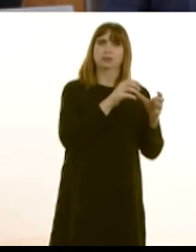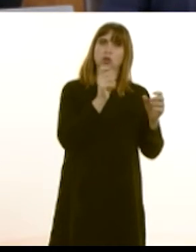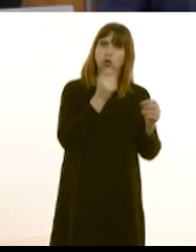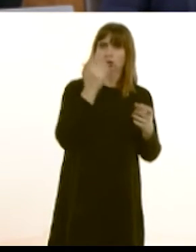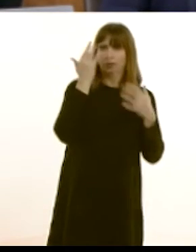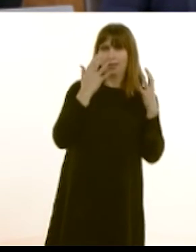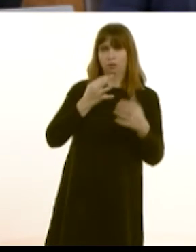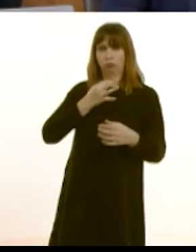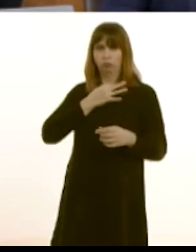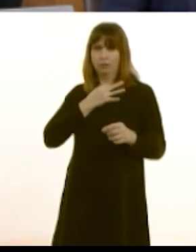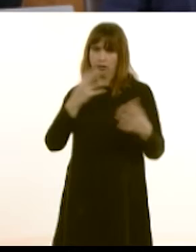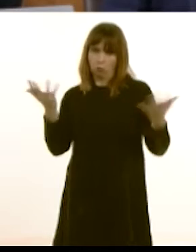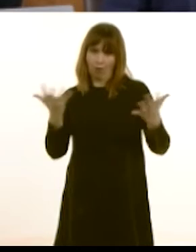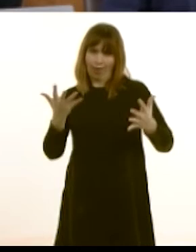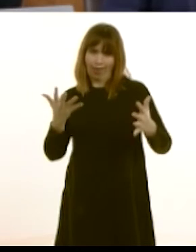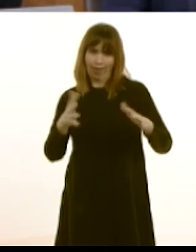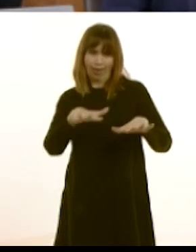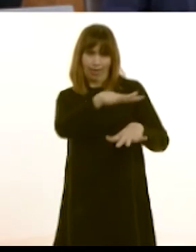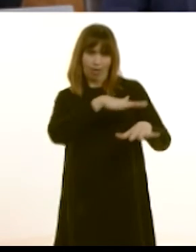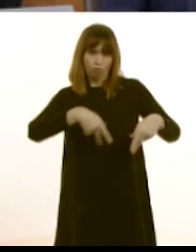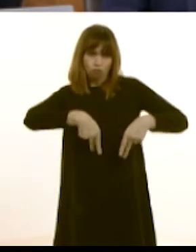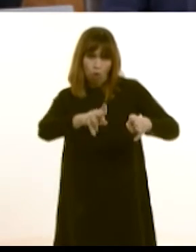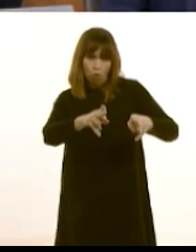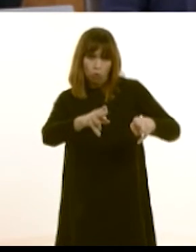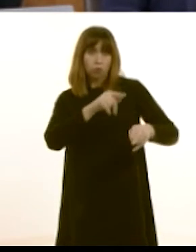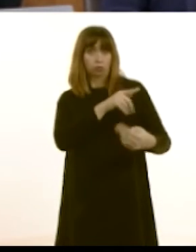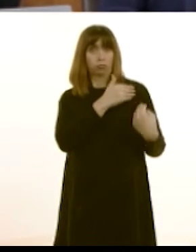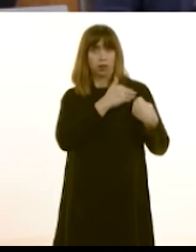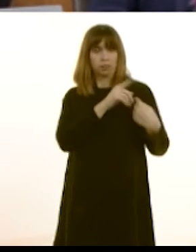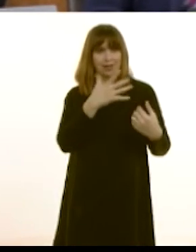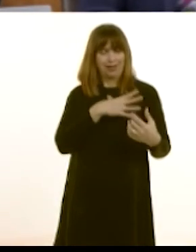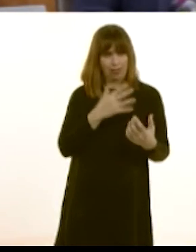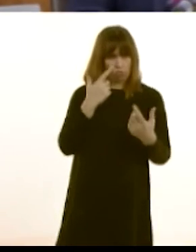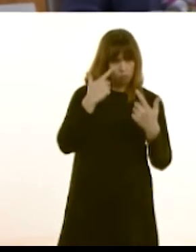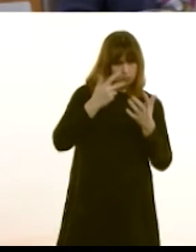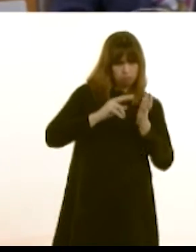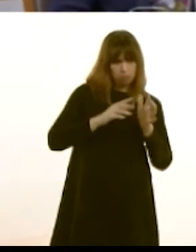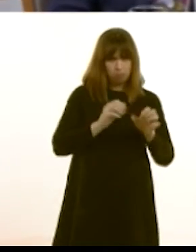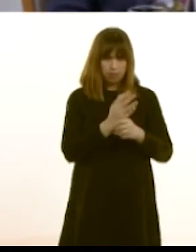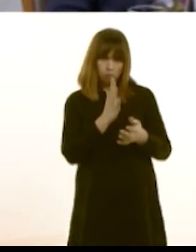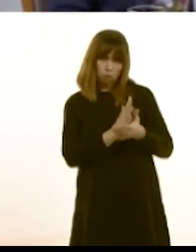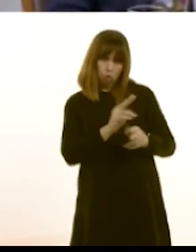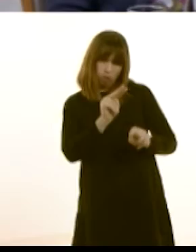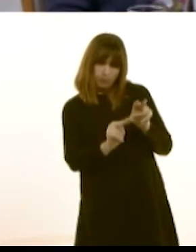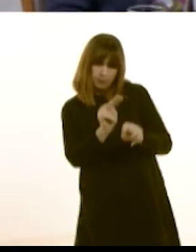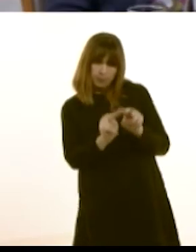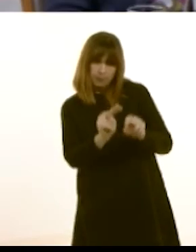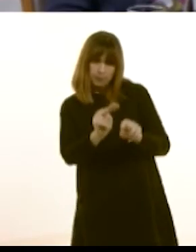hasesu ac, wrth gwrs, i weld a oes yna ffordd o leihauír risgiau yna yn y pen draw.